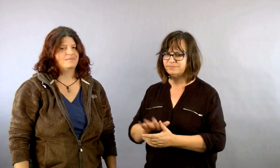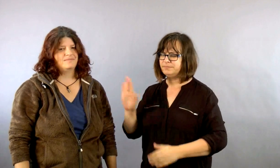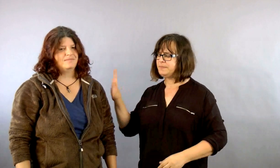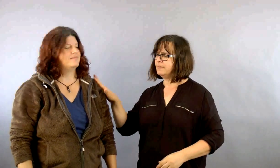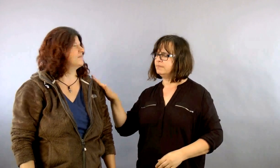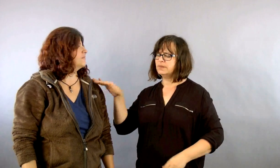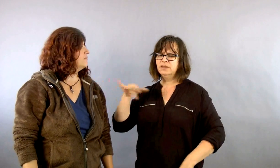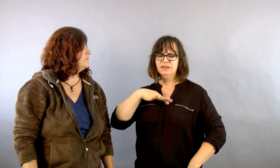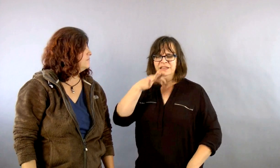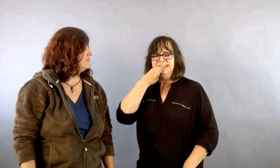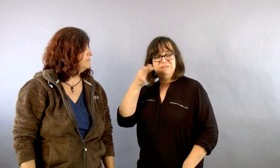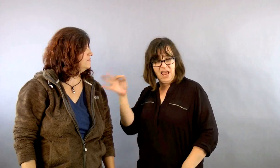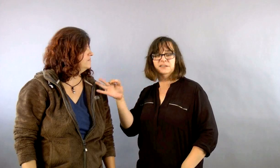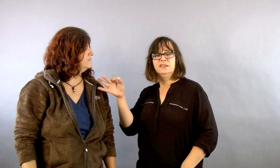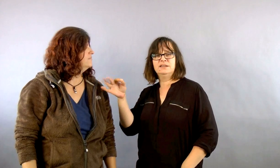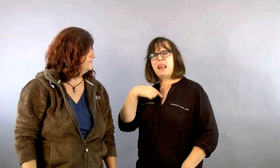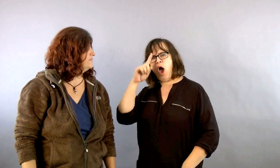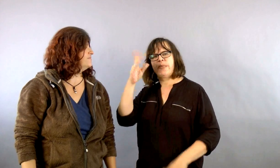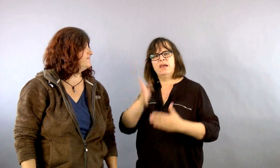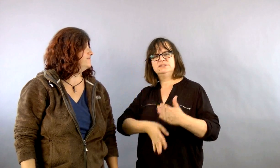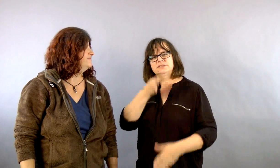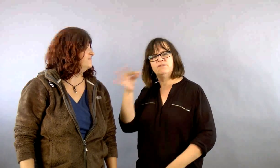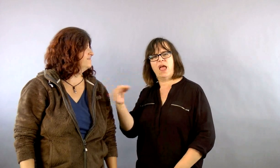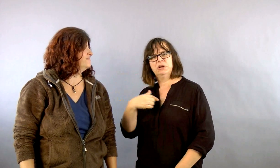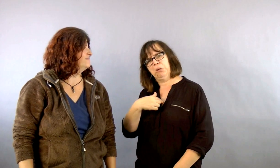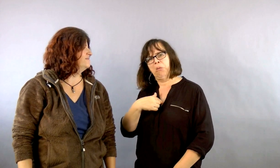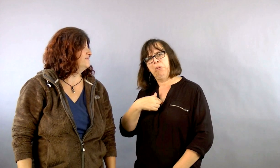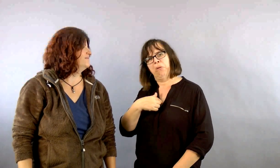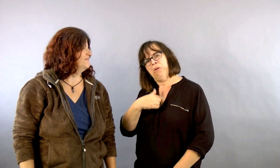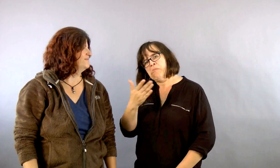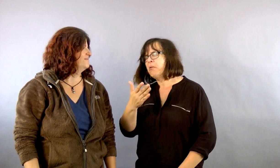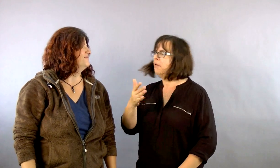Eine Frage hab ich noch, aber das ist dann die letzte.